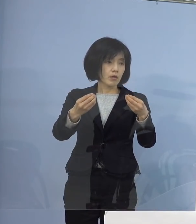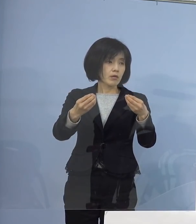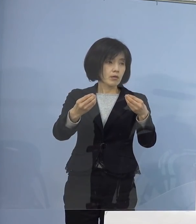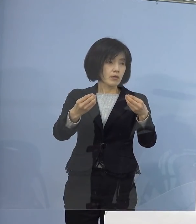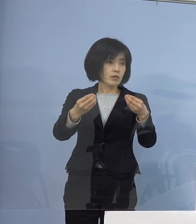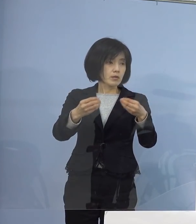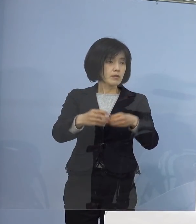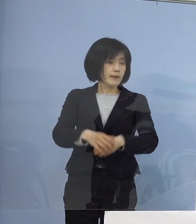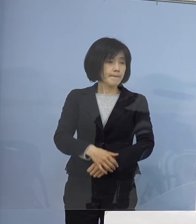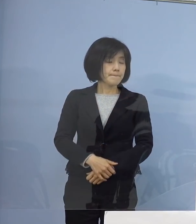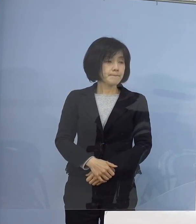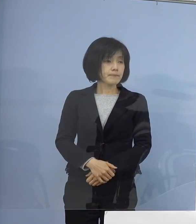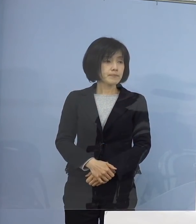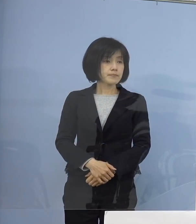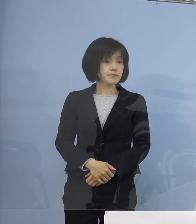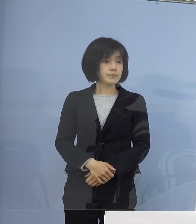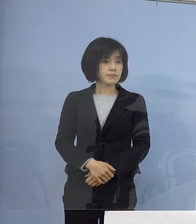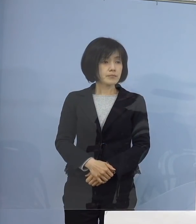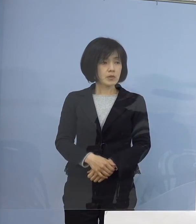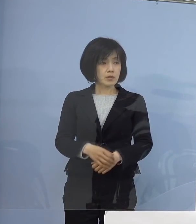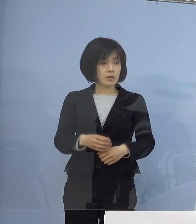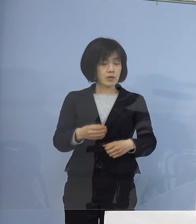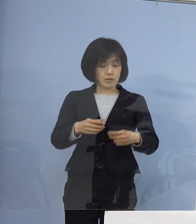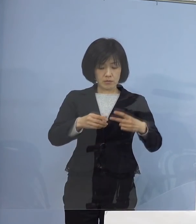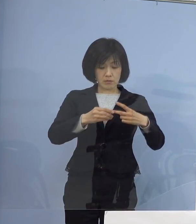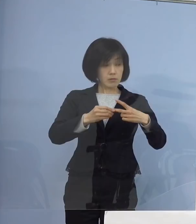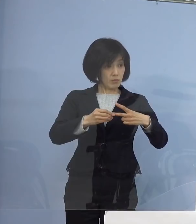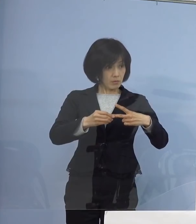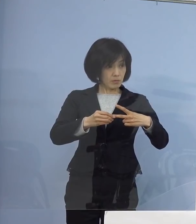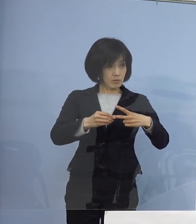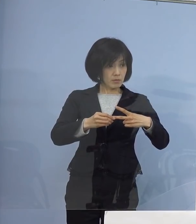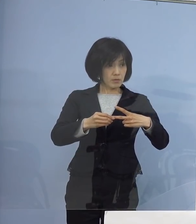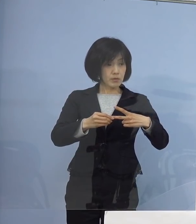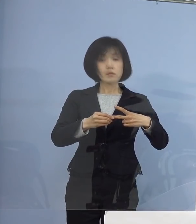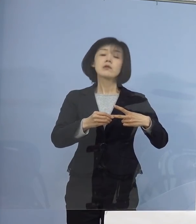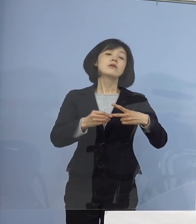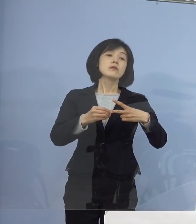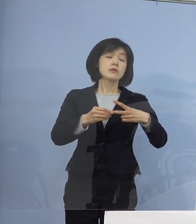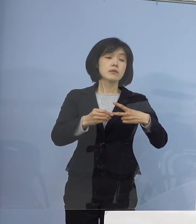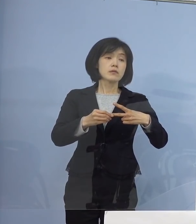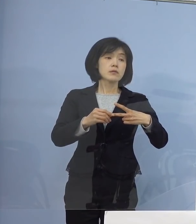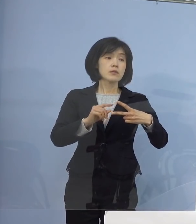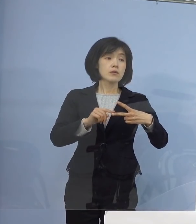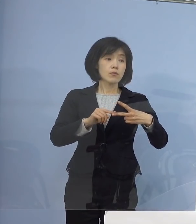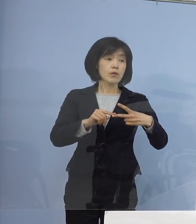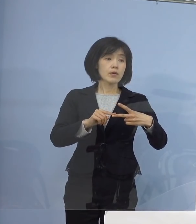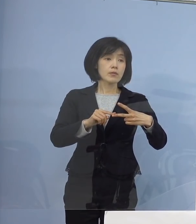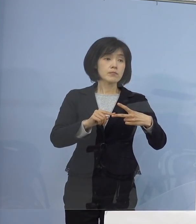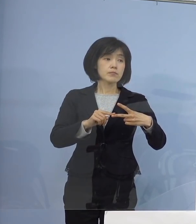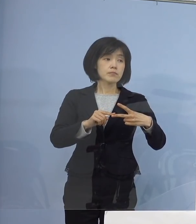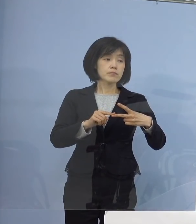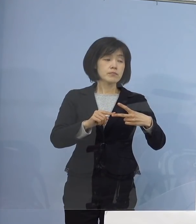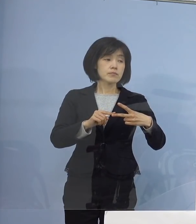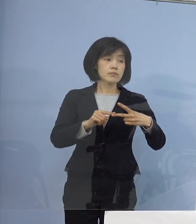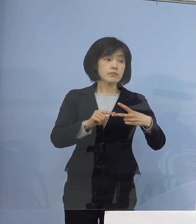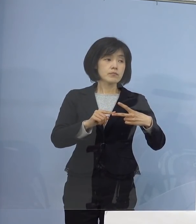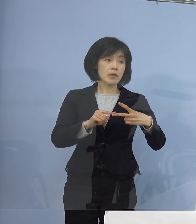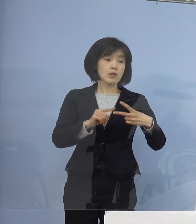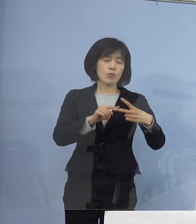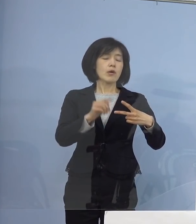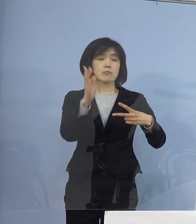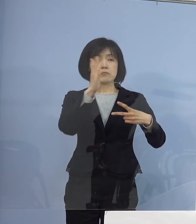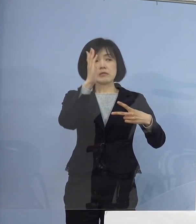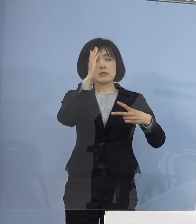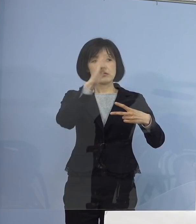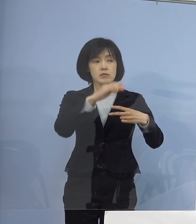それから2つ目の質問ですよね これについてはもちろんそうではないということですね